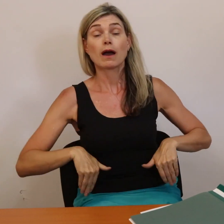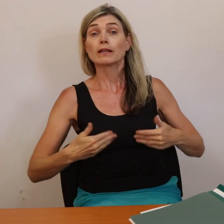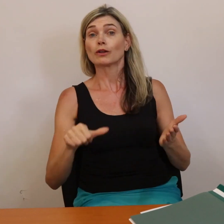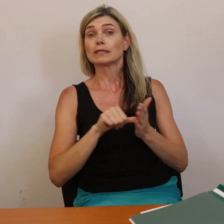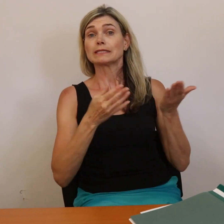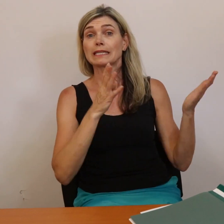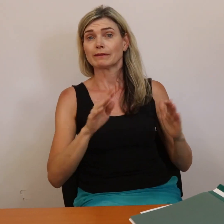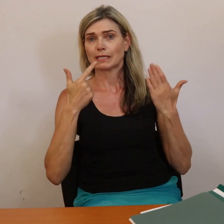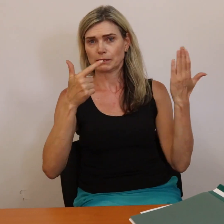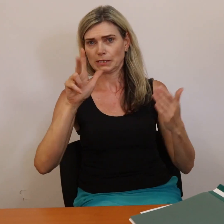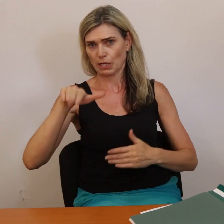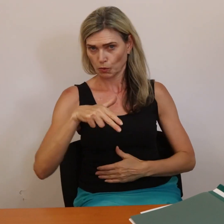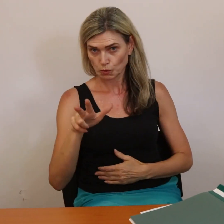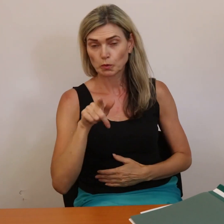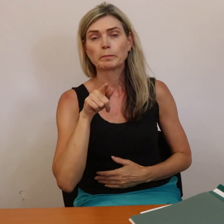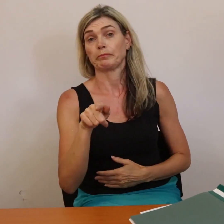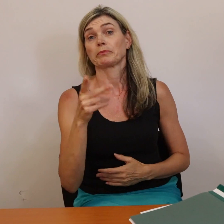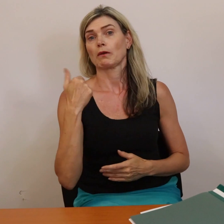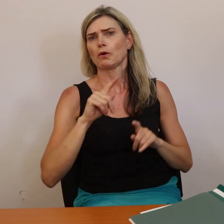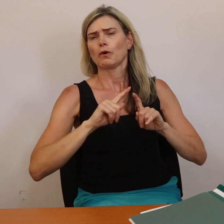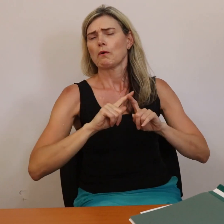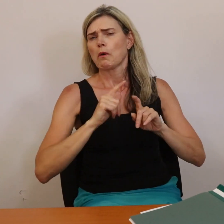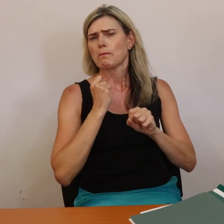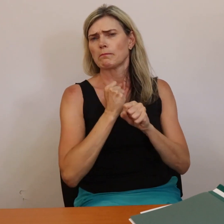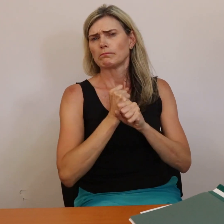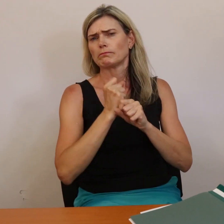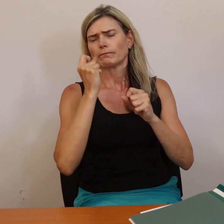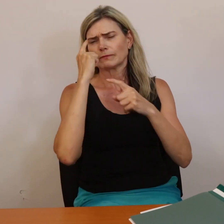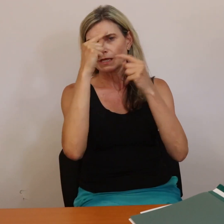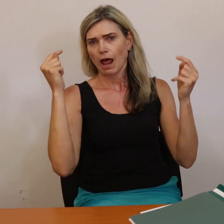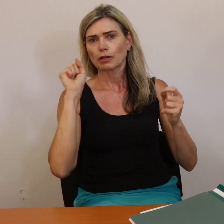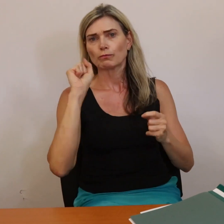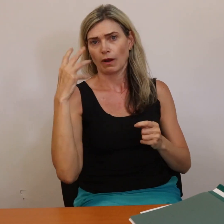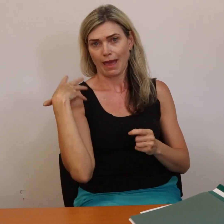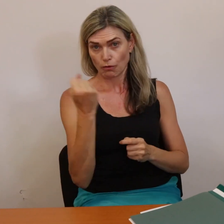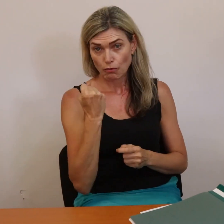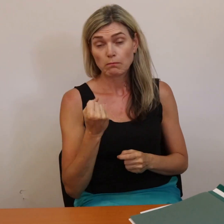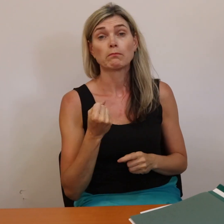Narodil se v roce 1978 a původní profesí je ekonom.